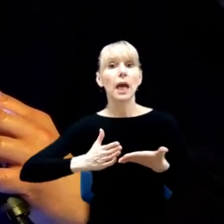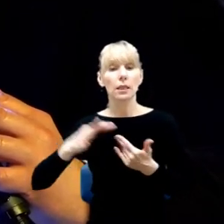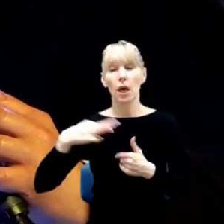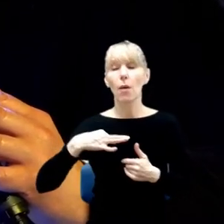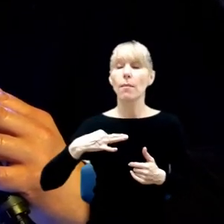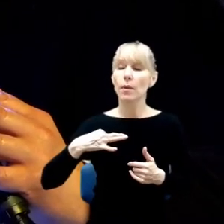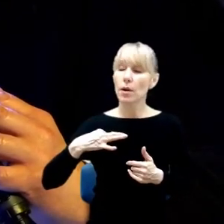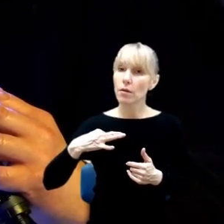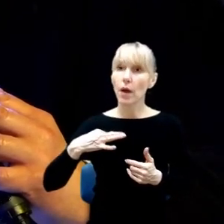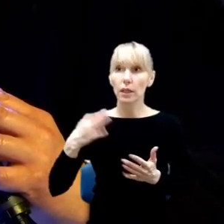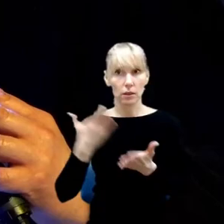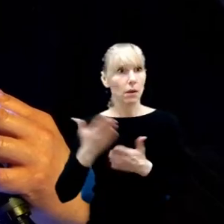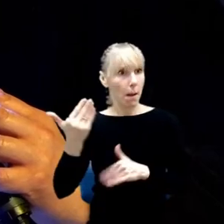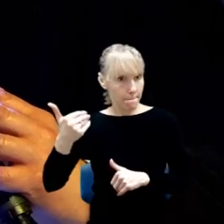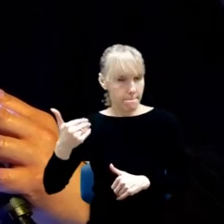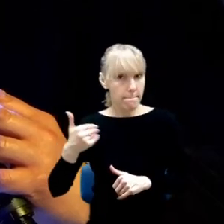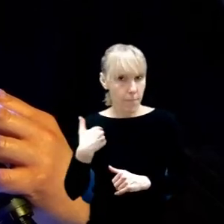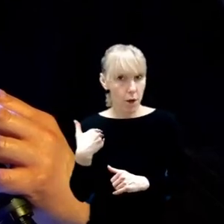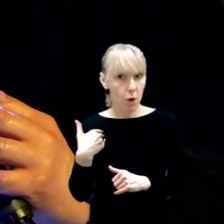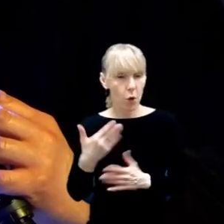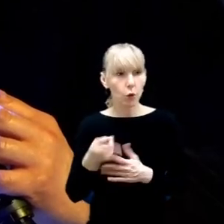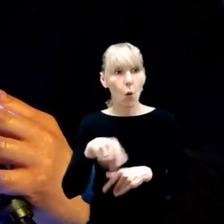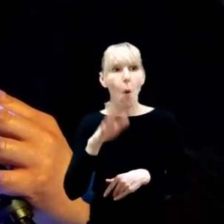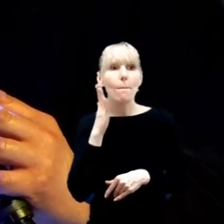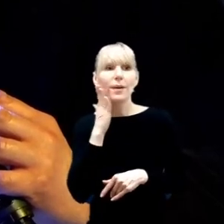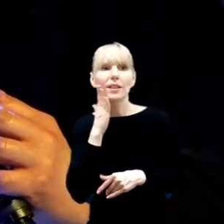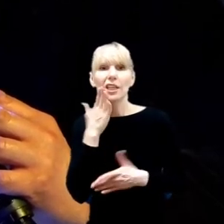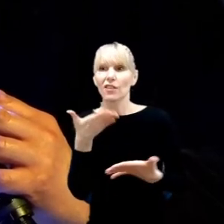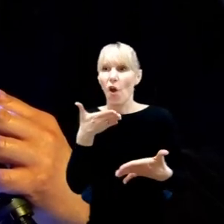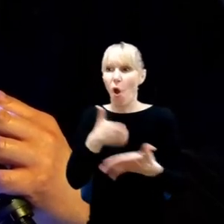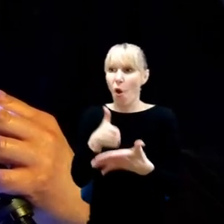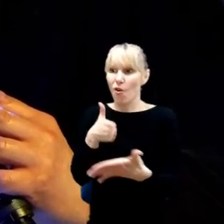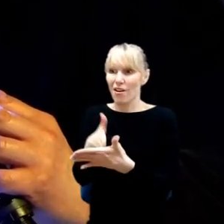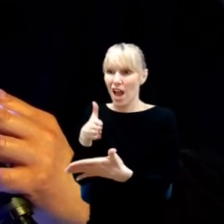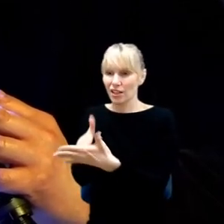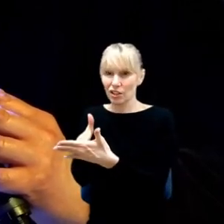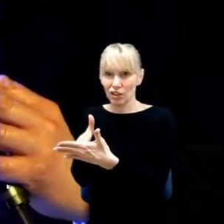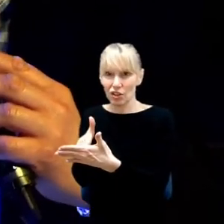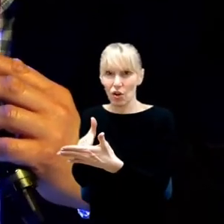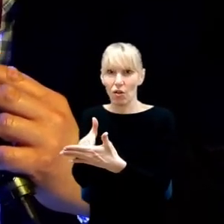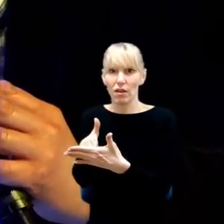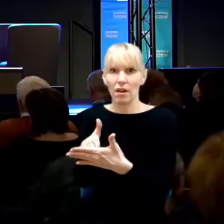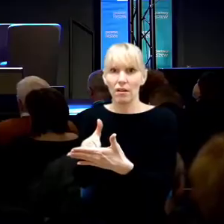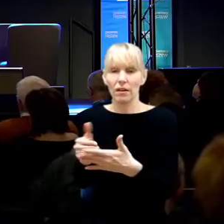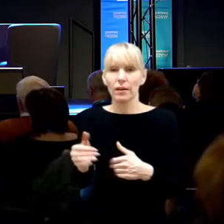Mieszkalnictwo właściwie było ograniczone do tego zasobu, właśnie do polityki społecznej,